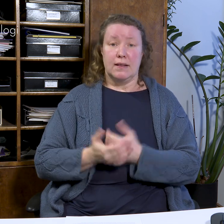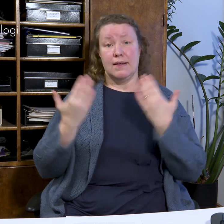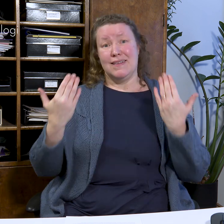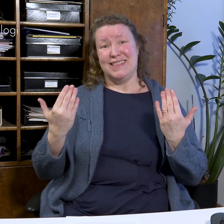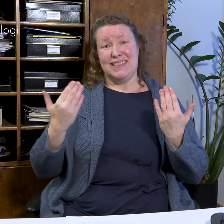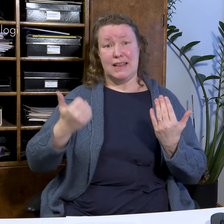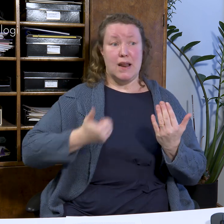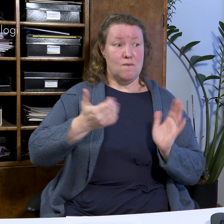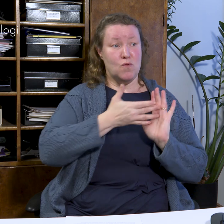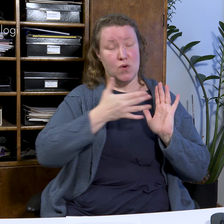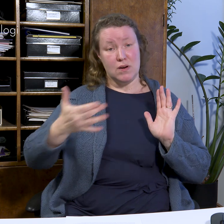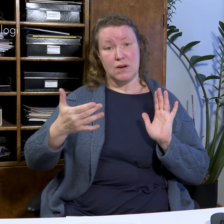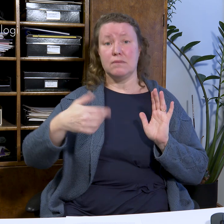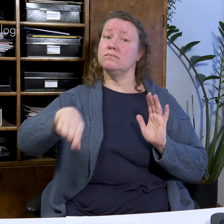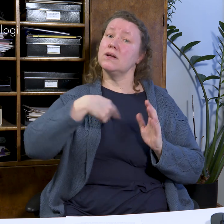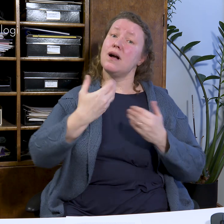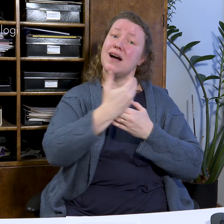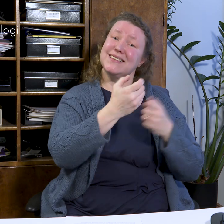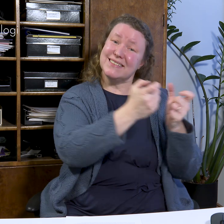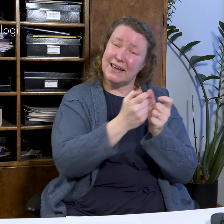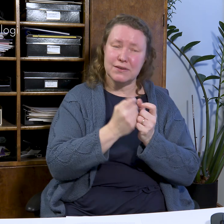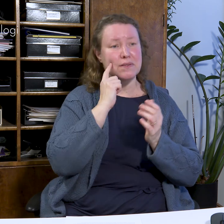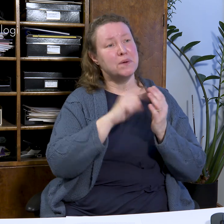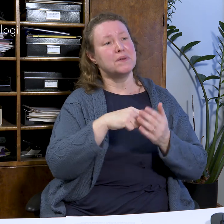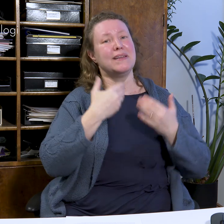Tämän vuoden aikana vaikuttamistyötä on tehty useassa tulkkauspalveluun -